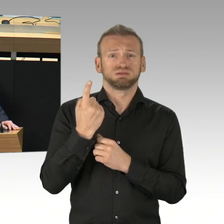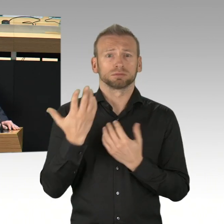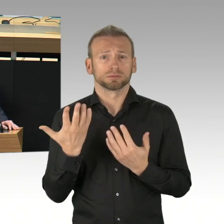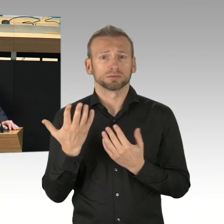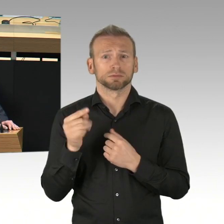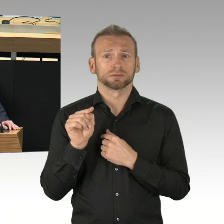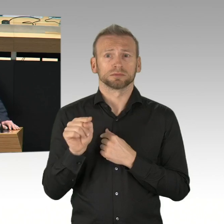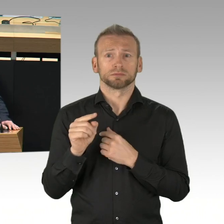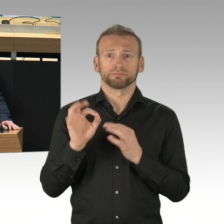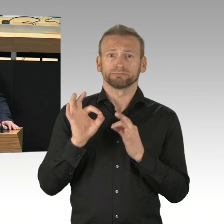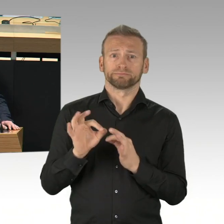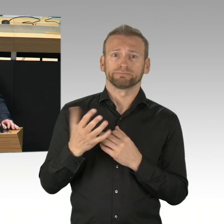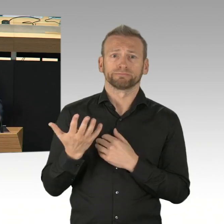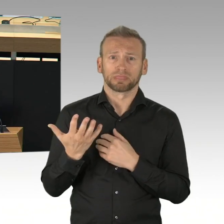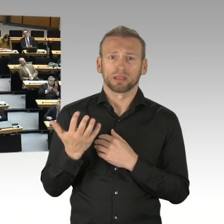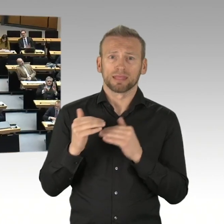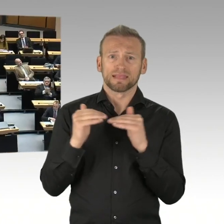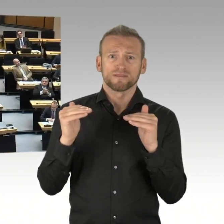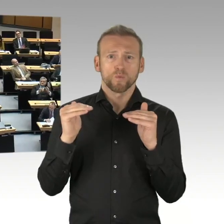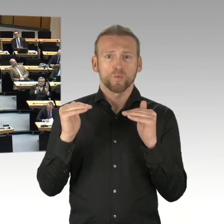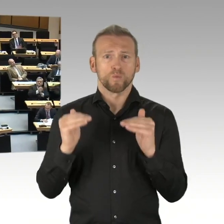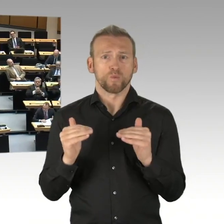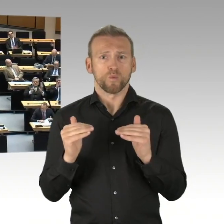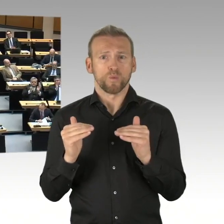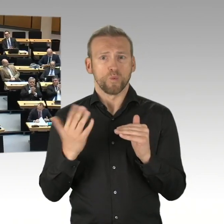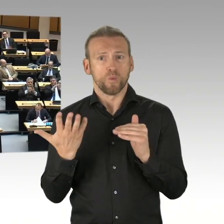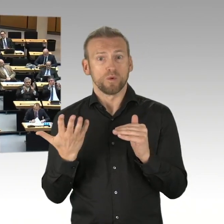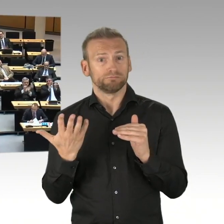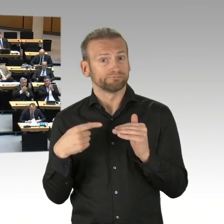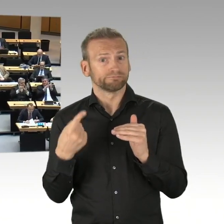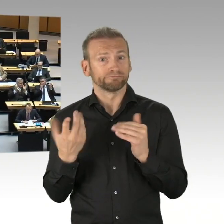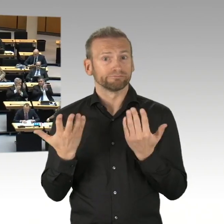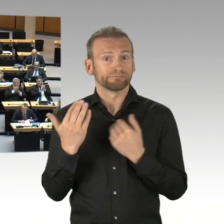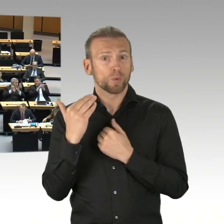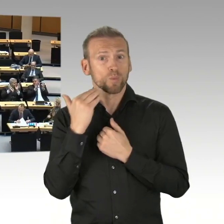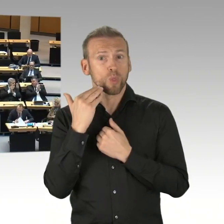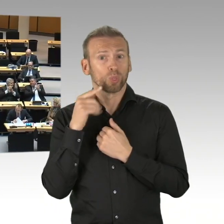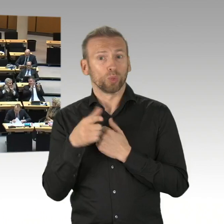(Beifall)